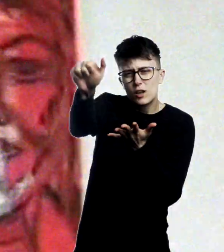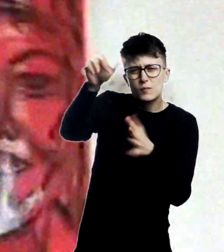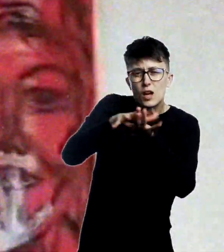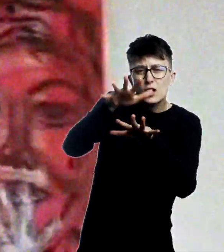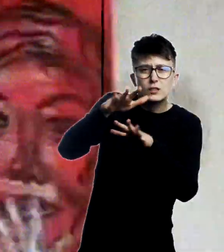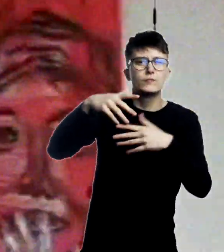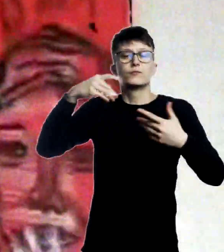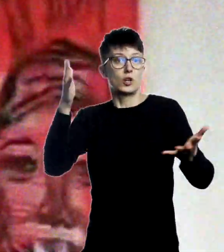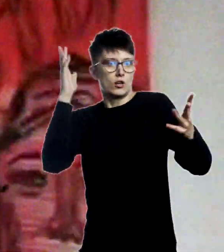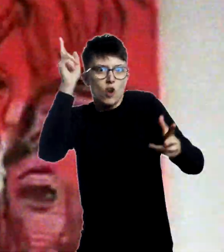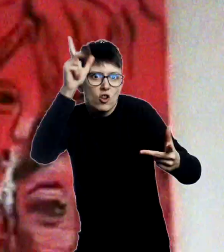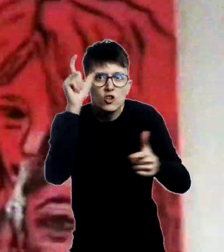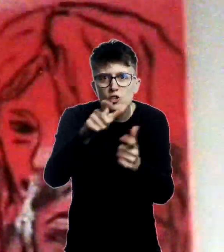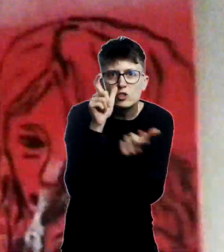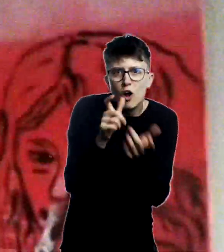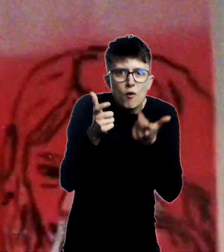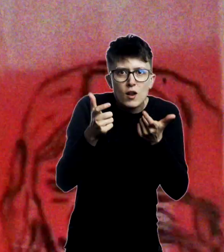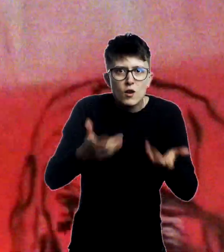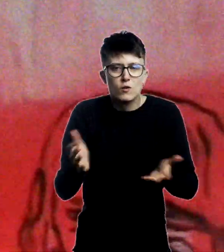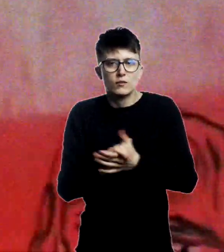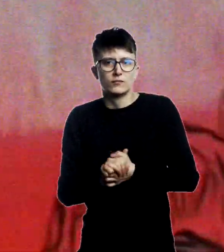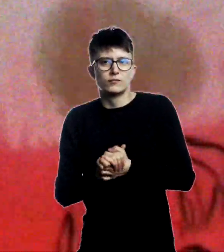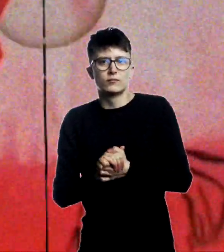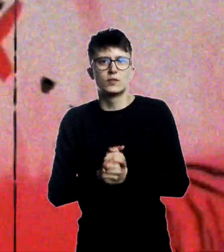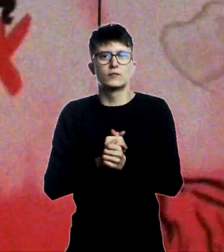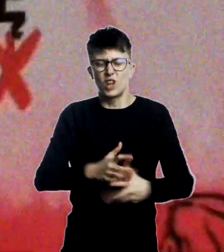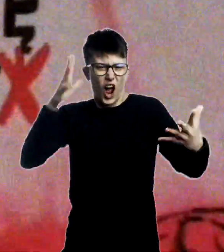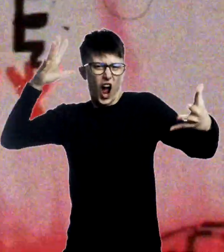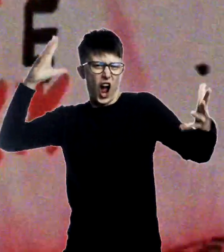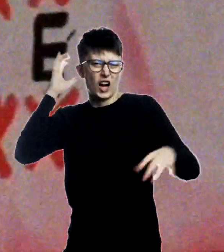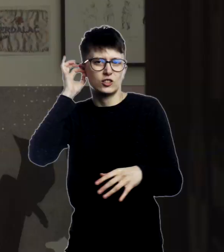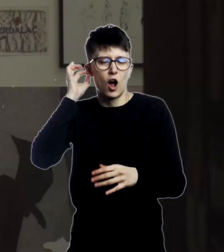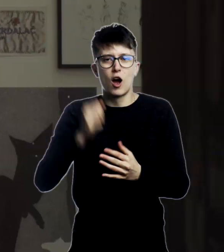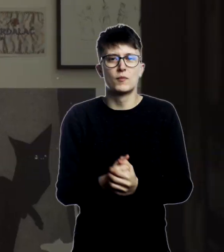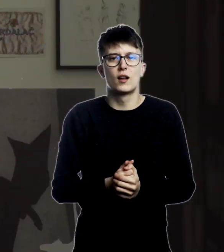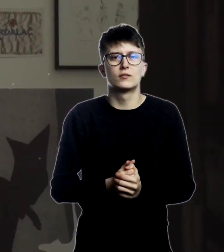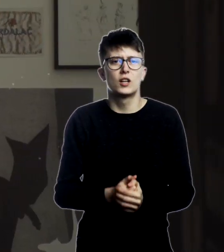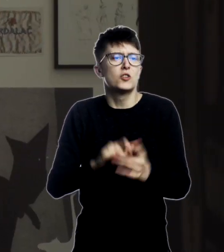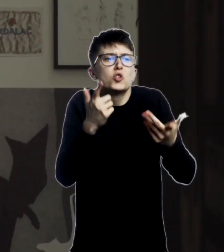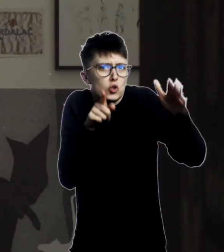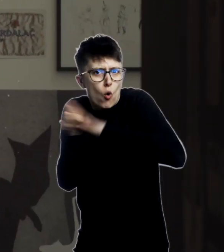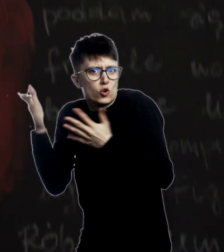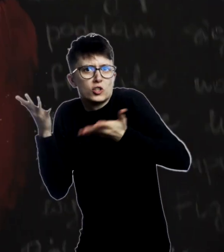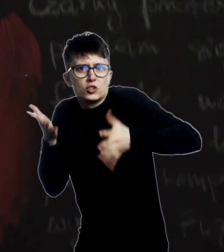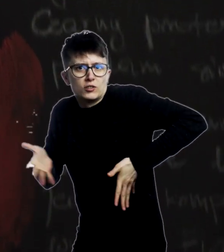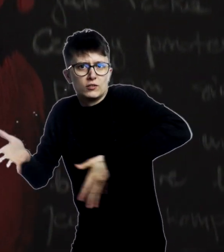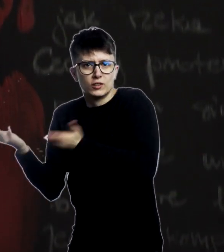[kobieta krzyczy]: -KTO CI TO ZROBIŁ? [WSZASK KOBIETY] PRZED CZYM UCIEKASZ? PRZED CZYM UCIEKASZ?